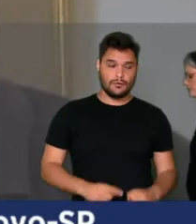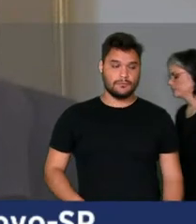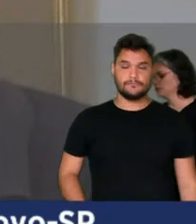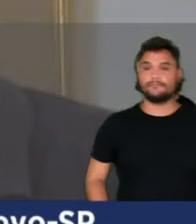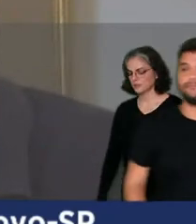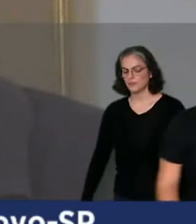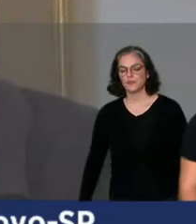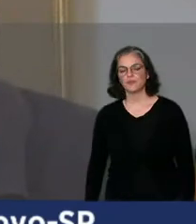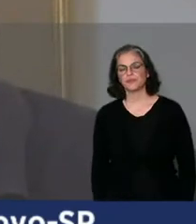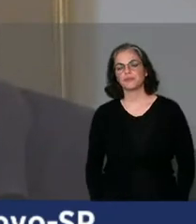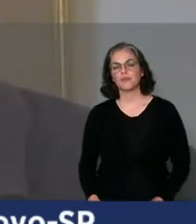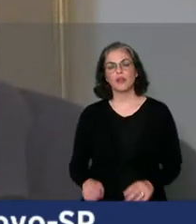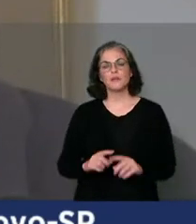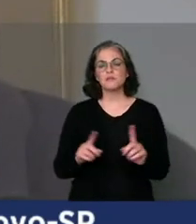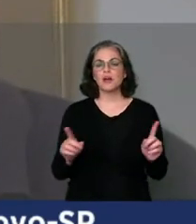CULTURAIS RETORNAM, AS ESCOLAS